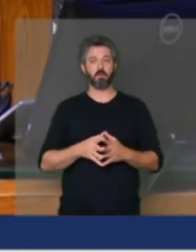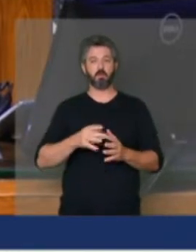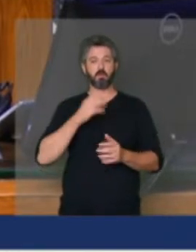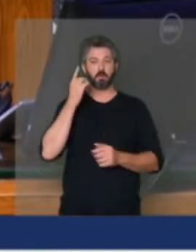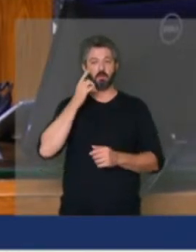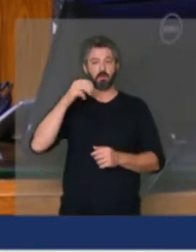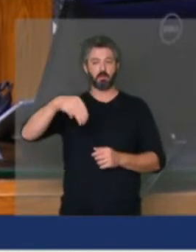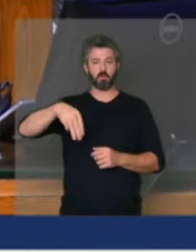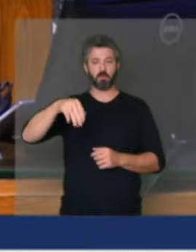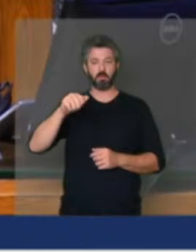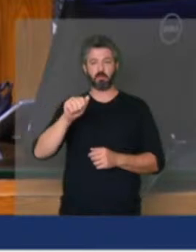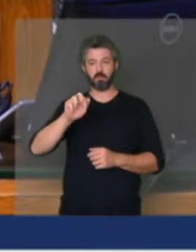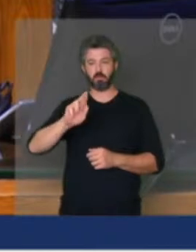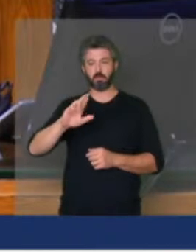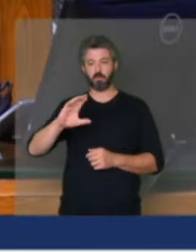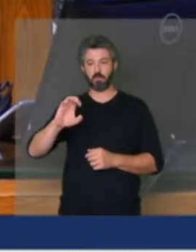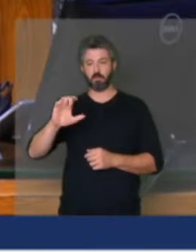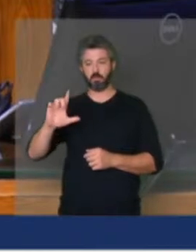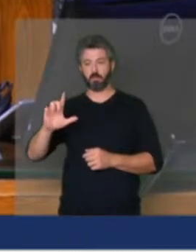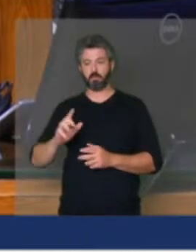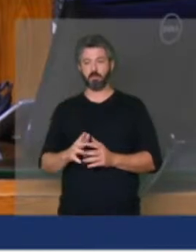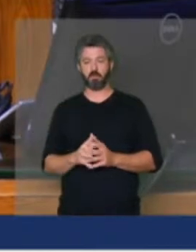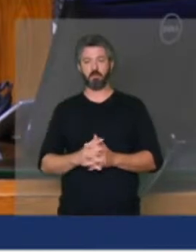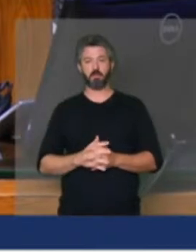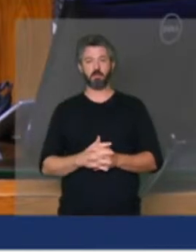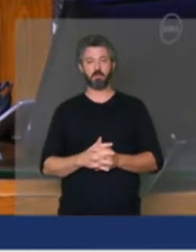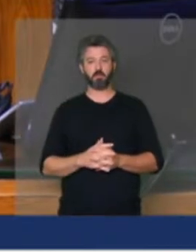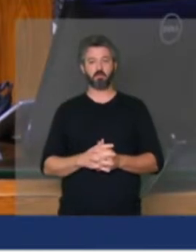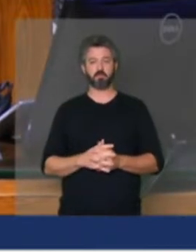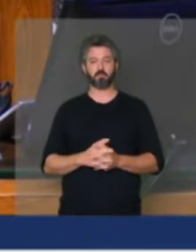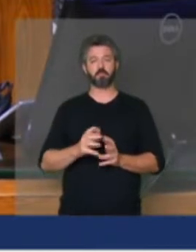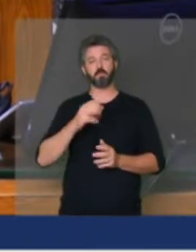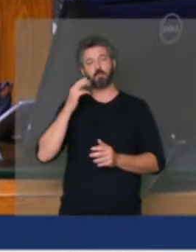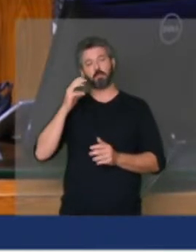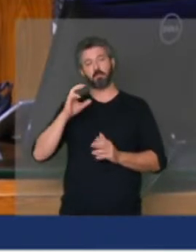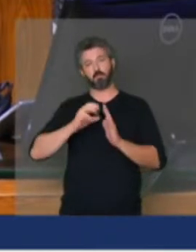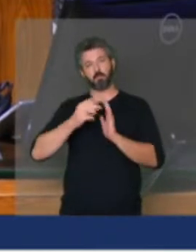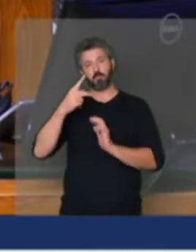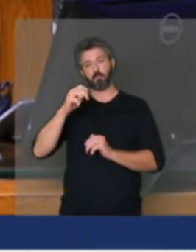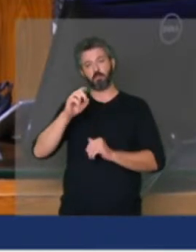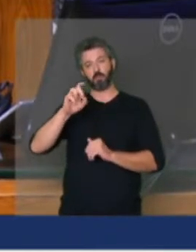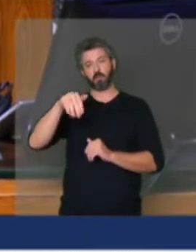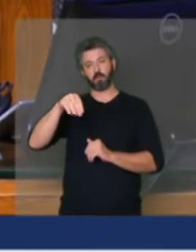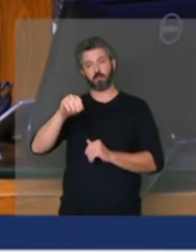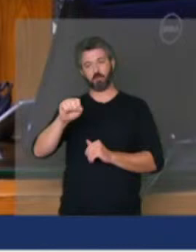DEPUTADO MARCEL. PODEMOS. -- [DEPUTADO]: SENHOR PRESIDENTE, JUSTIFICAR O DEPUTADO EDUARDO BARBOSA DE MINAS GERAIS VOTOU NO REQUERIMENTO DE RETIRADA DE